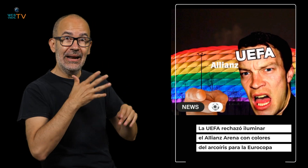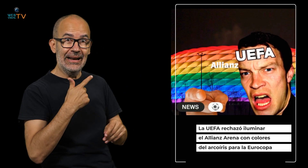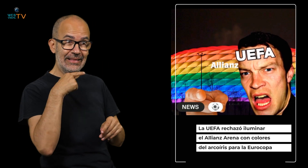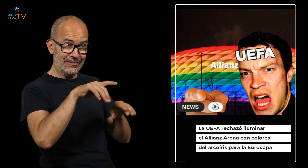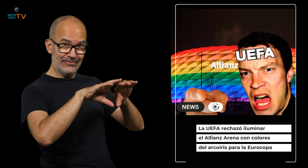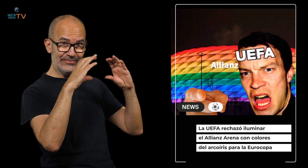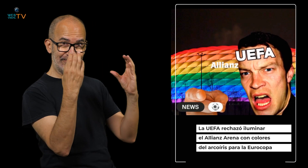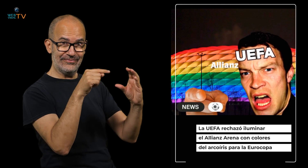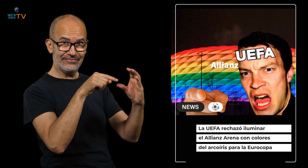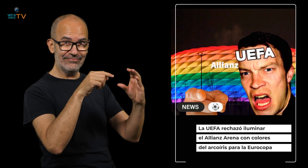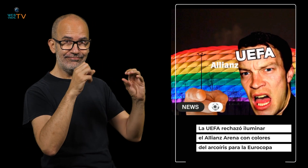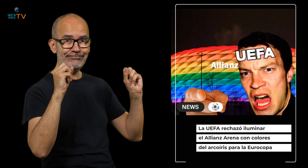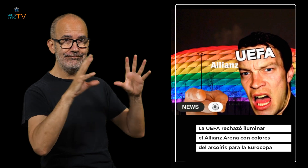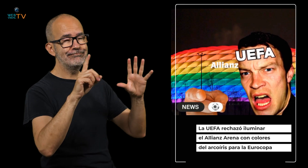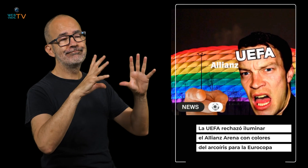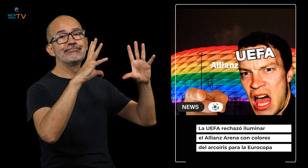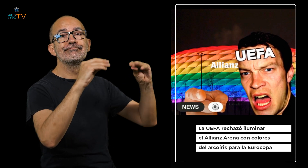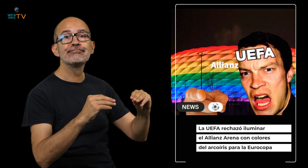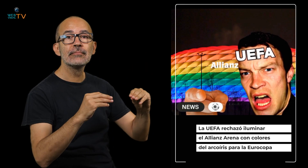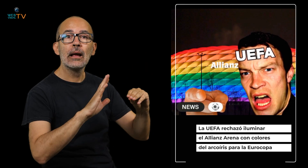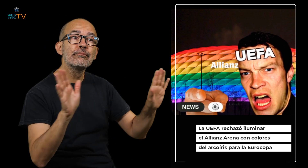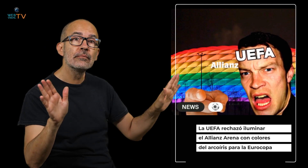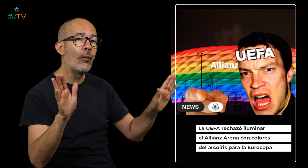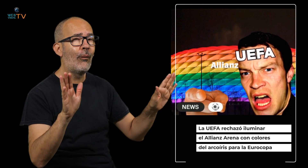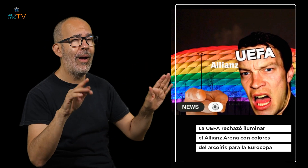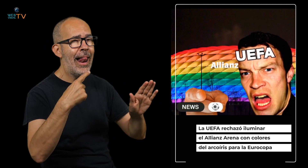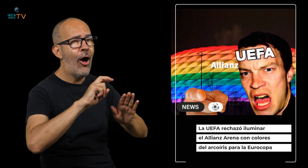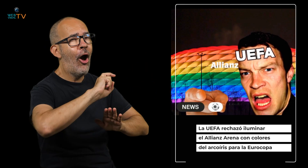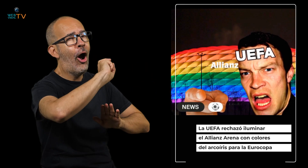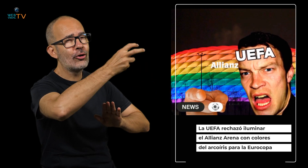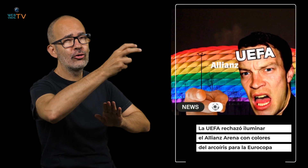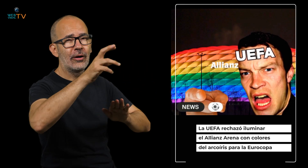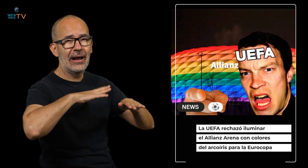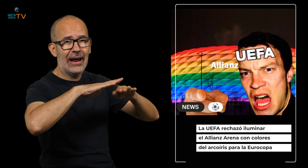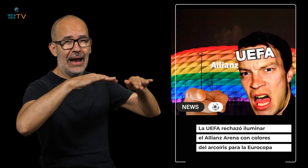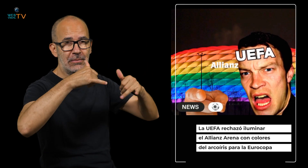Pero el Allianz Arena no fue el único momumento que se iluminó